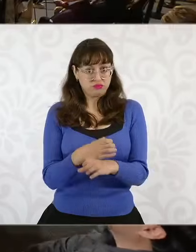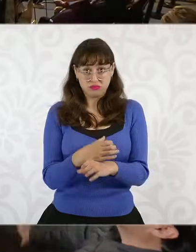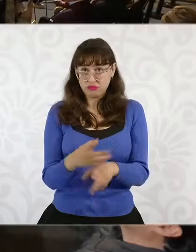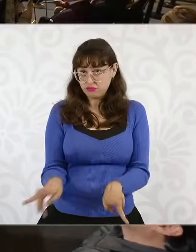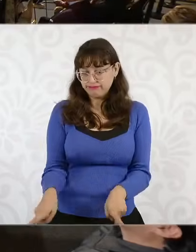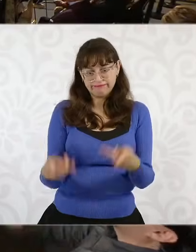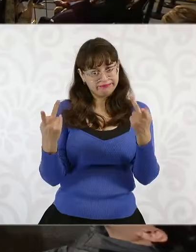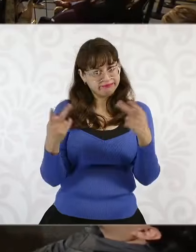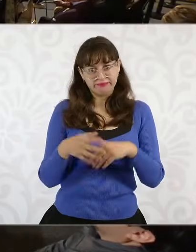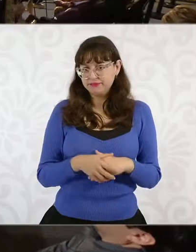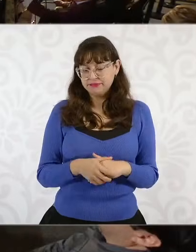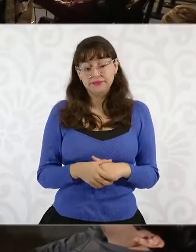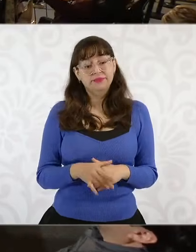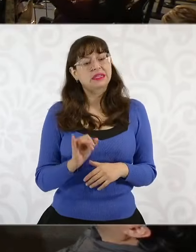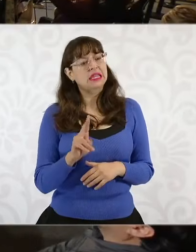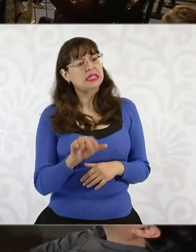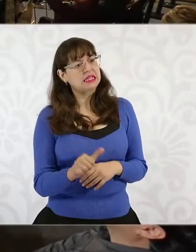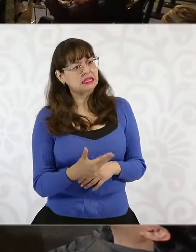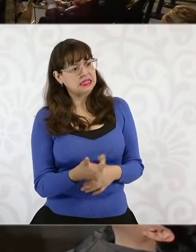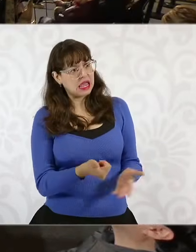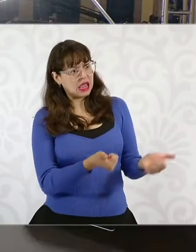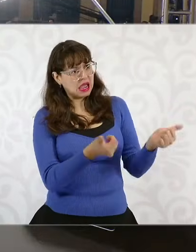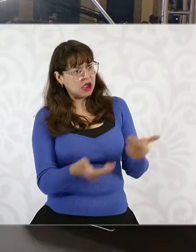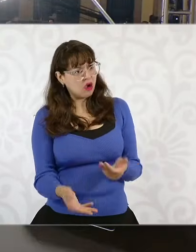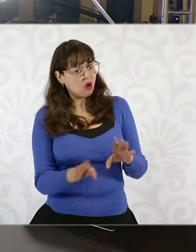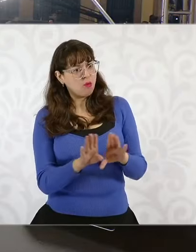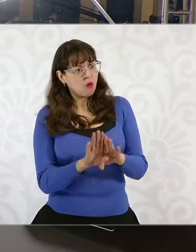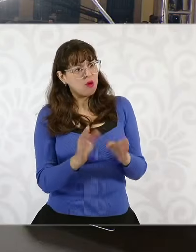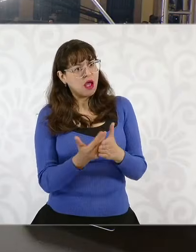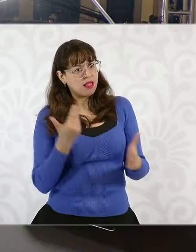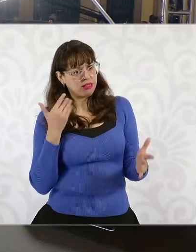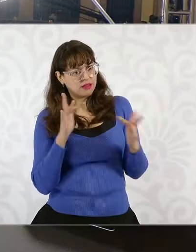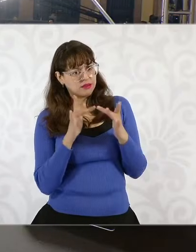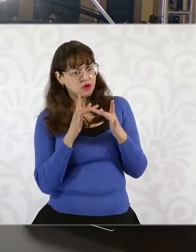¿Y cómo ayudó Elina para que esto se regresara? ¿Había ya comunicación con este profesor de